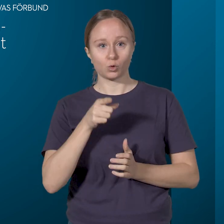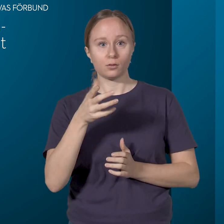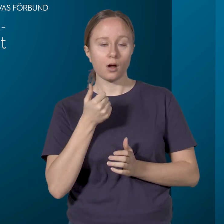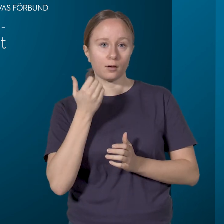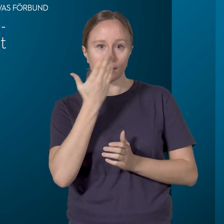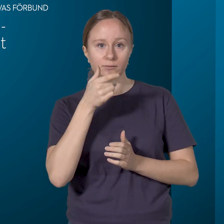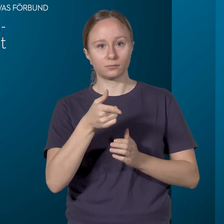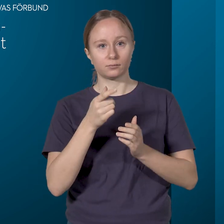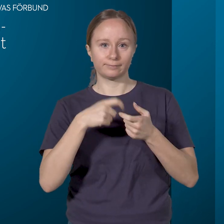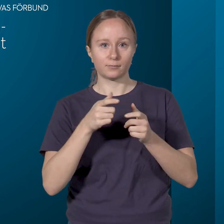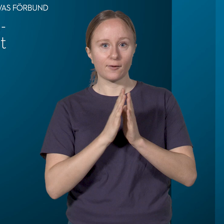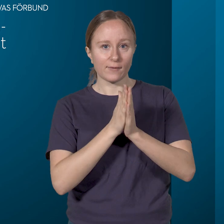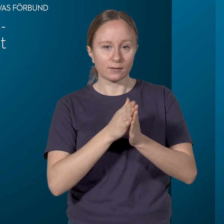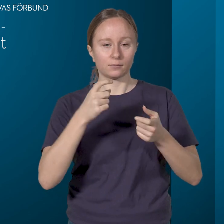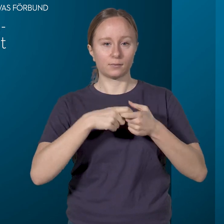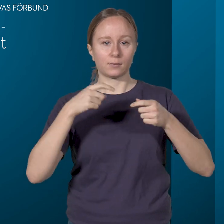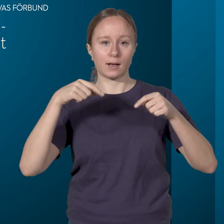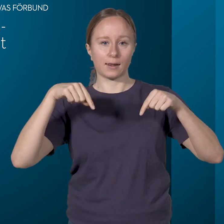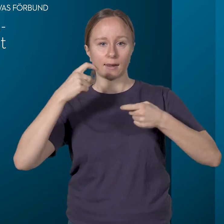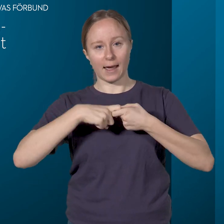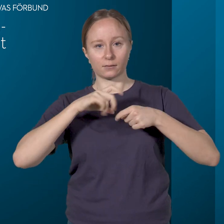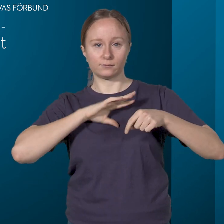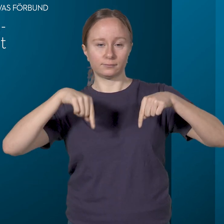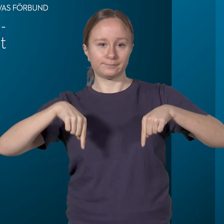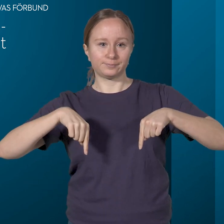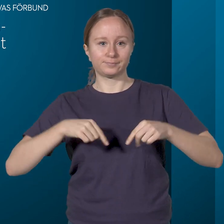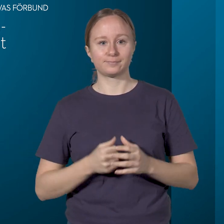Du kan läsa hela vädjan via länken nedan.